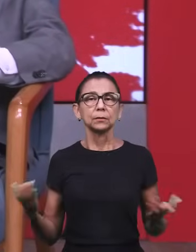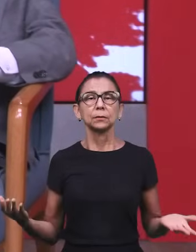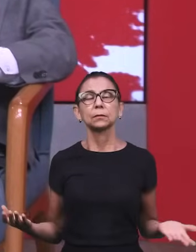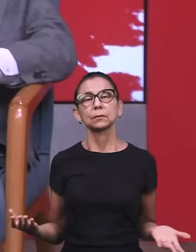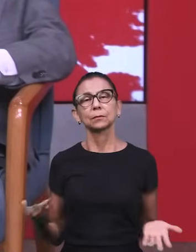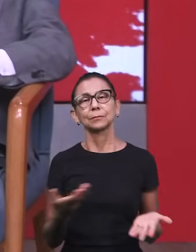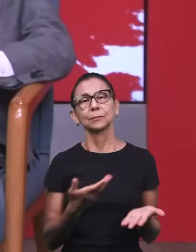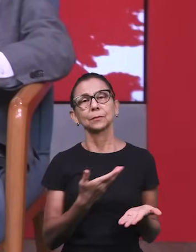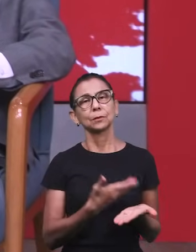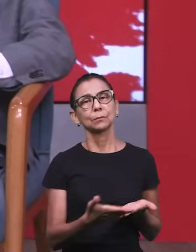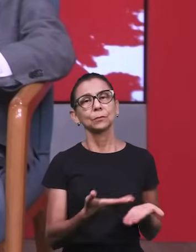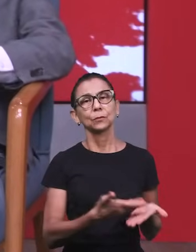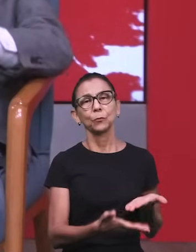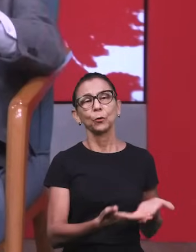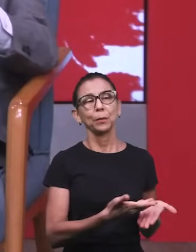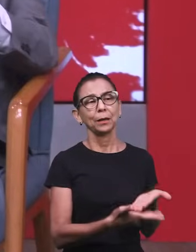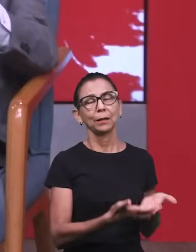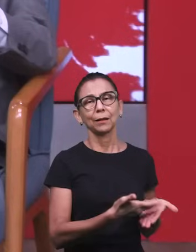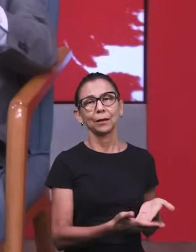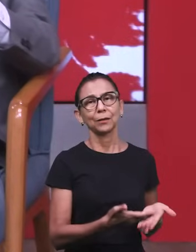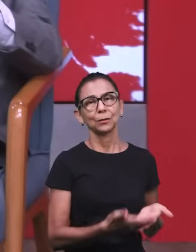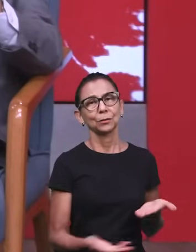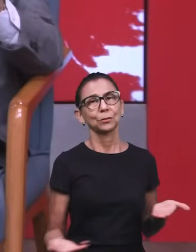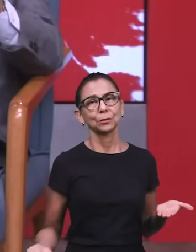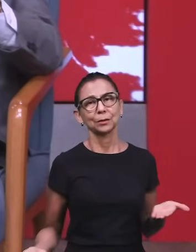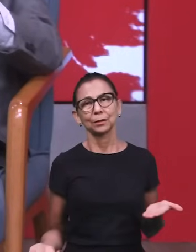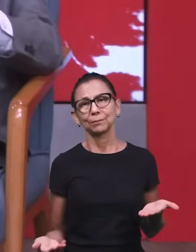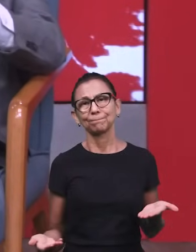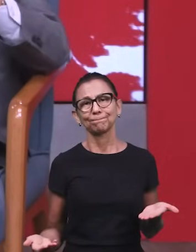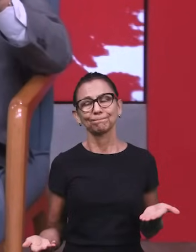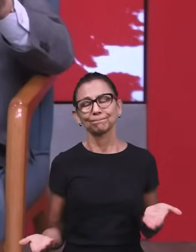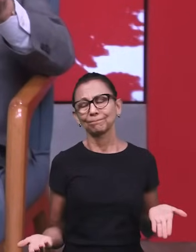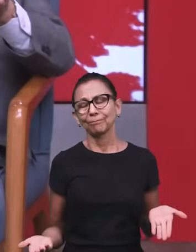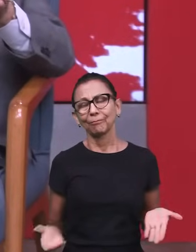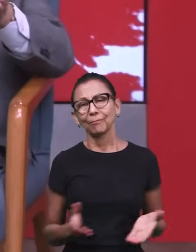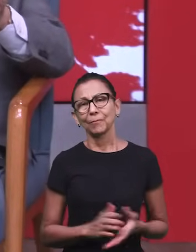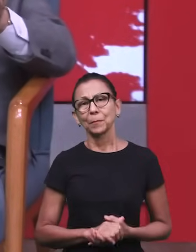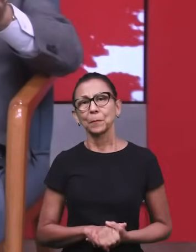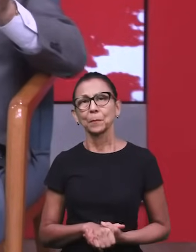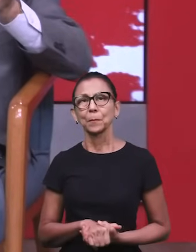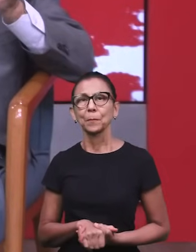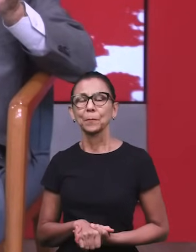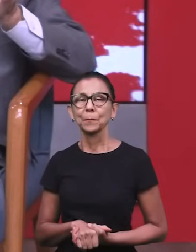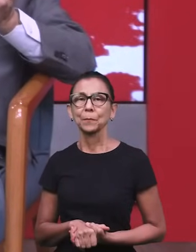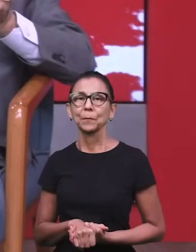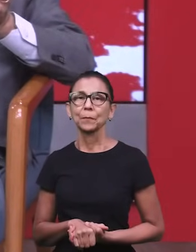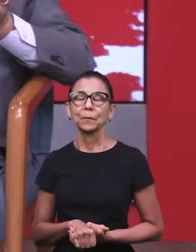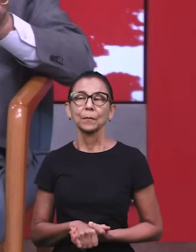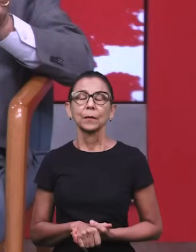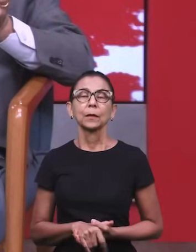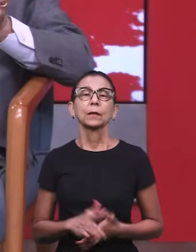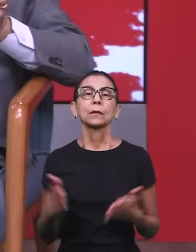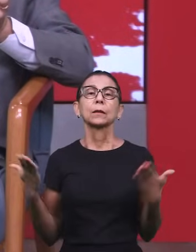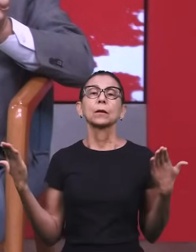também tá na palavra então o que que a igreja tem que fazer voltando aqui a grande o grande objetivo